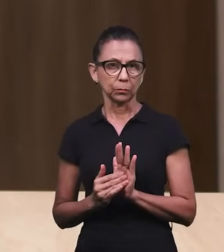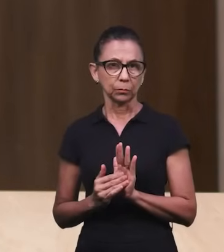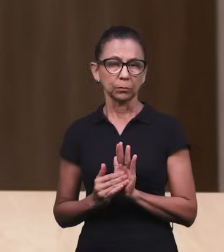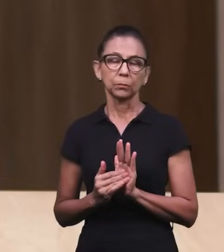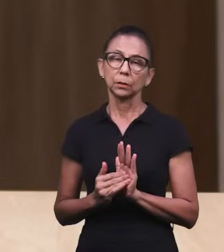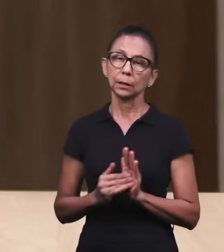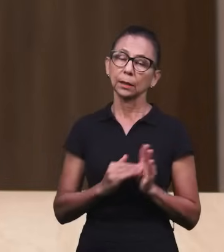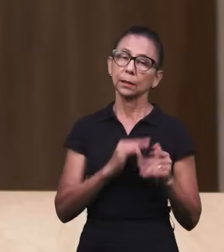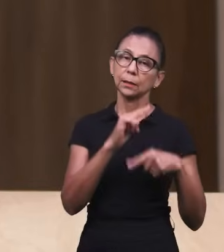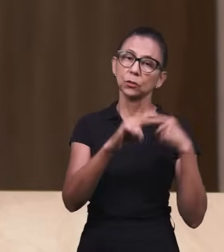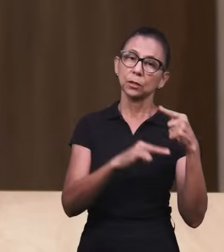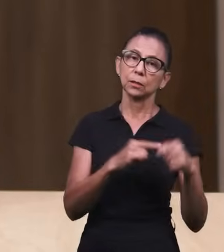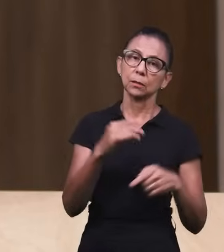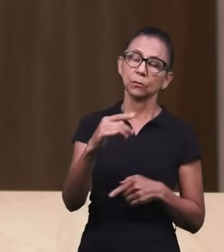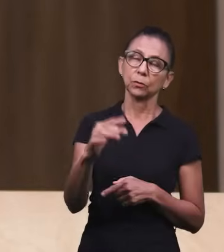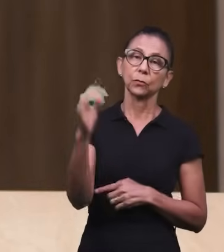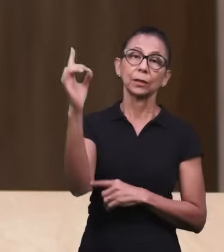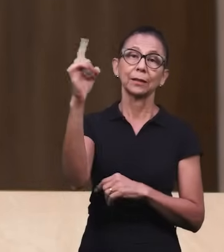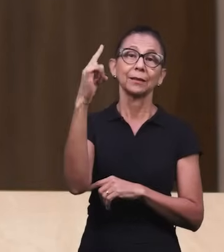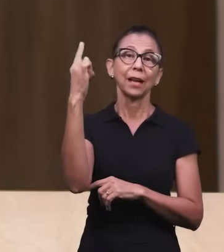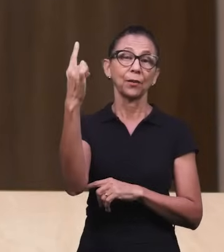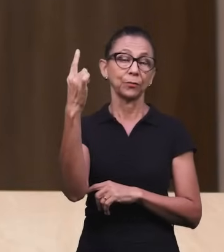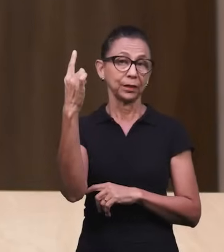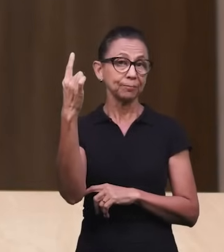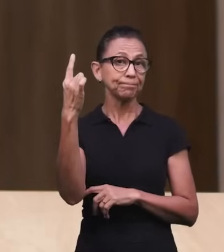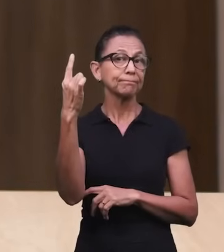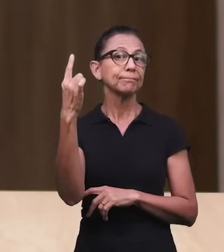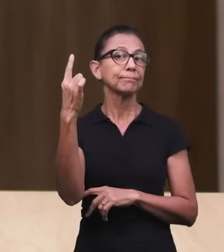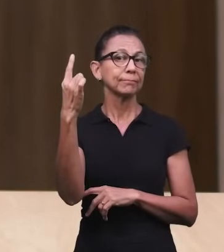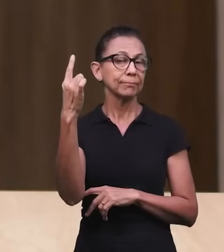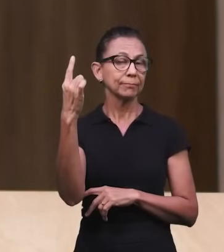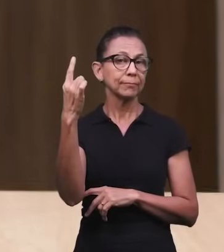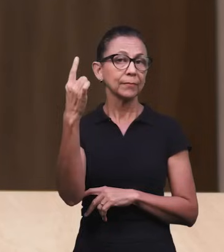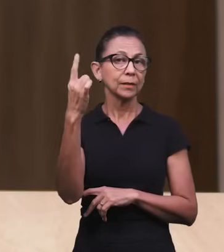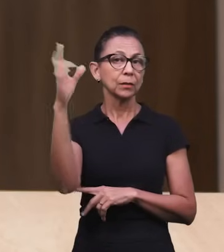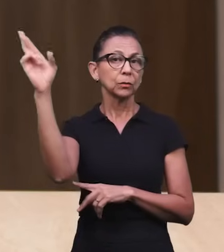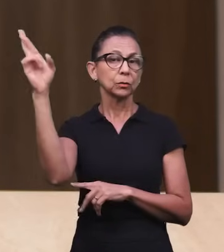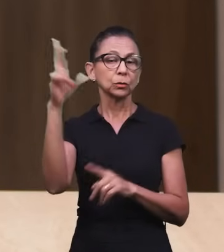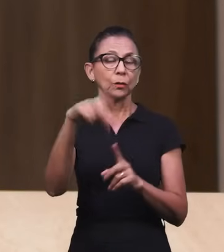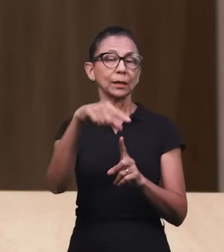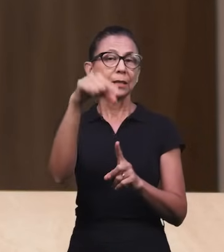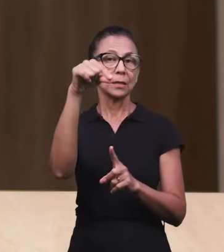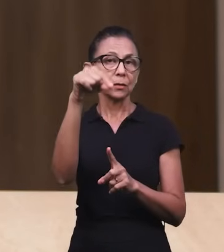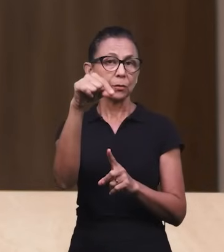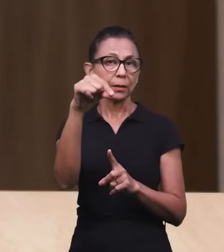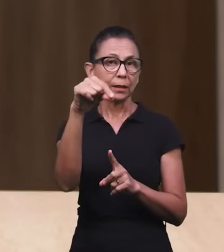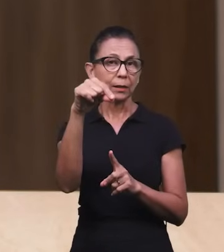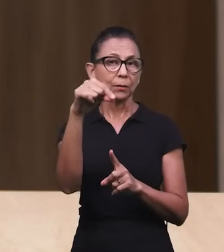Exemplo foi o Saul o povo escolheu ele entregou Davi escolhido pelo Senhor então Samuel pode dizer